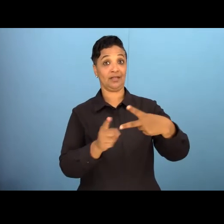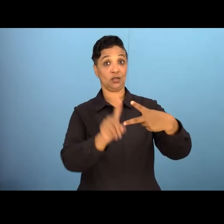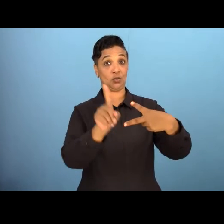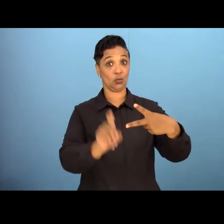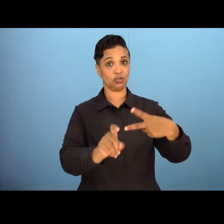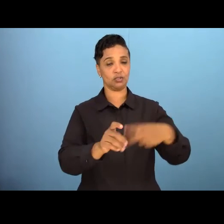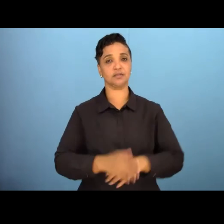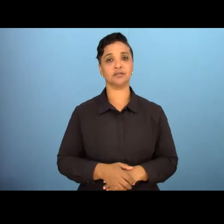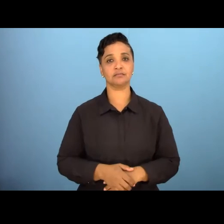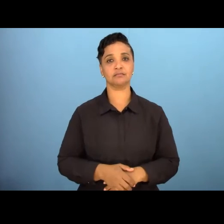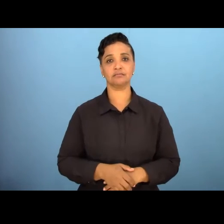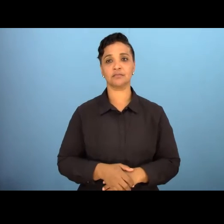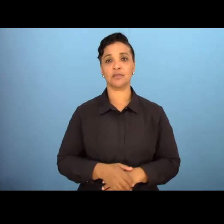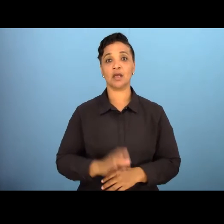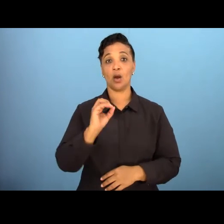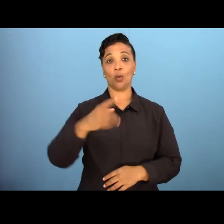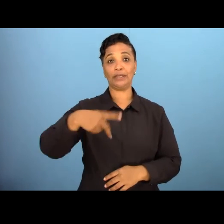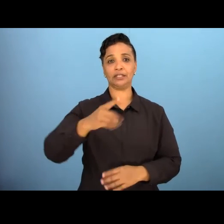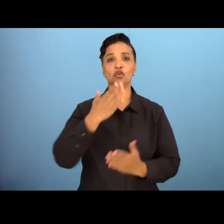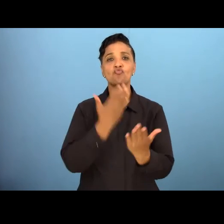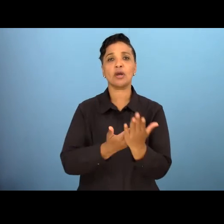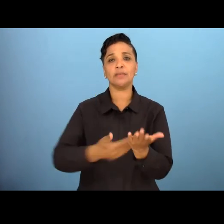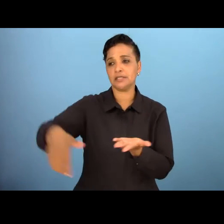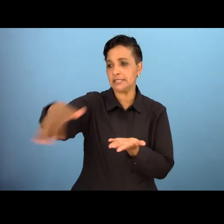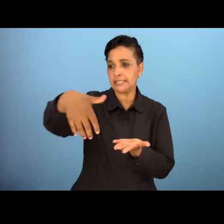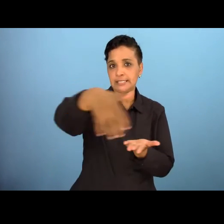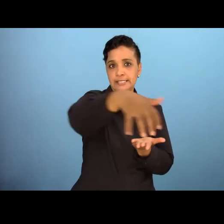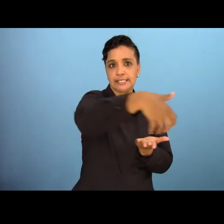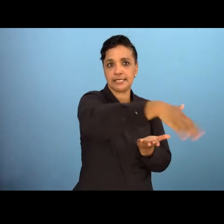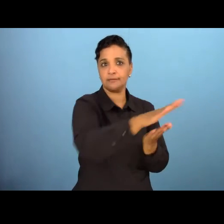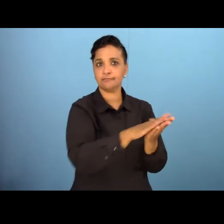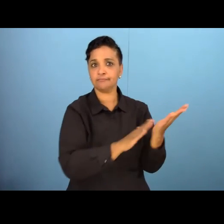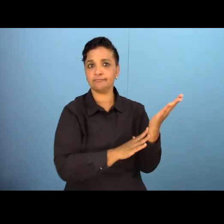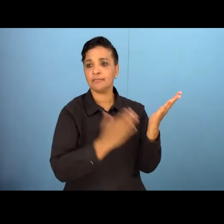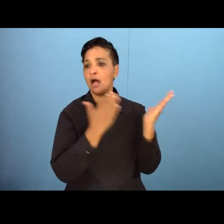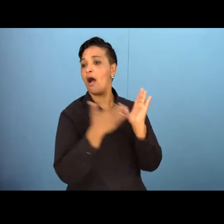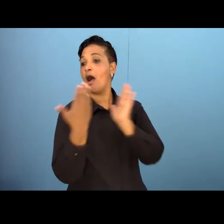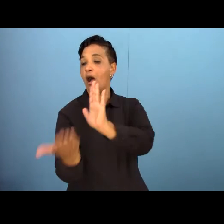aprendió, recomendaciones para otros y la segunda pregunta: qué recomendaciones